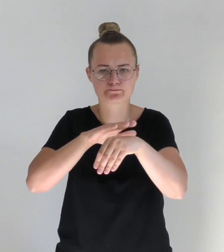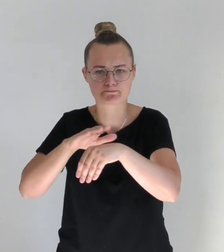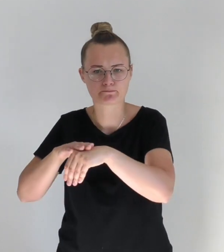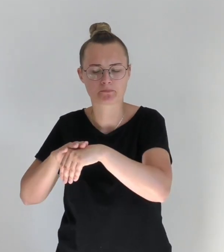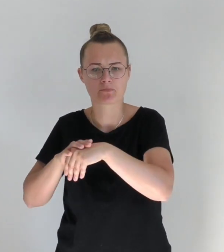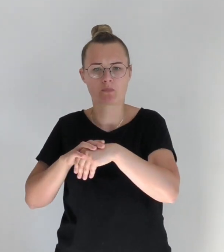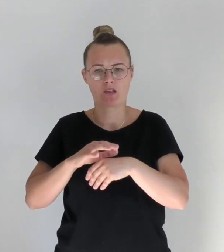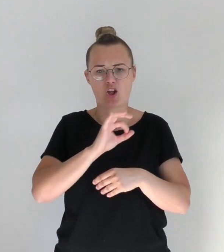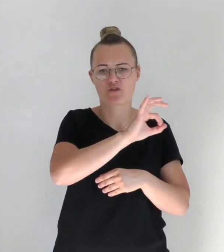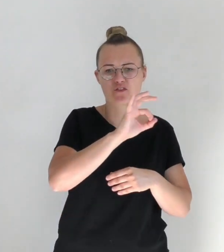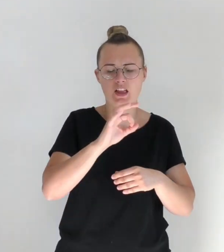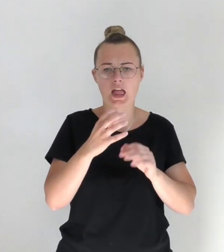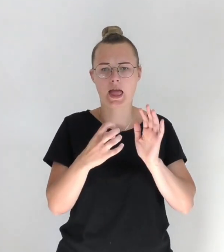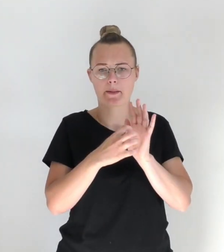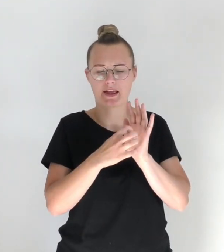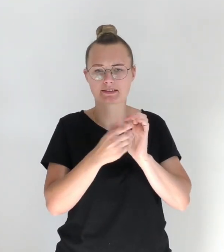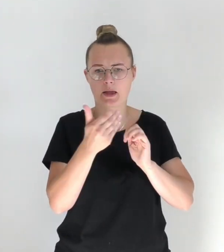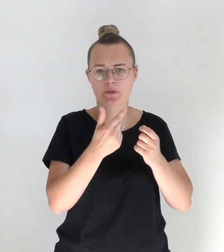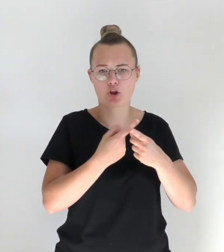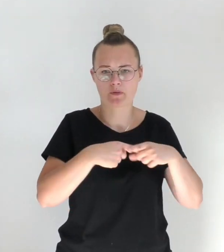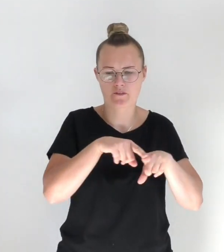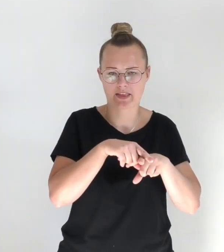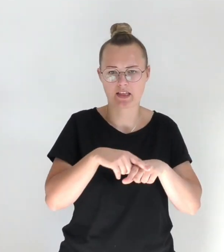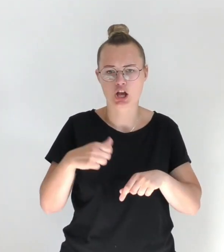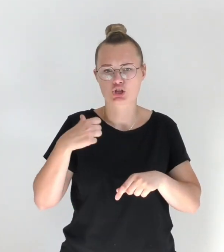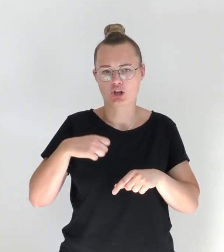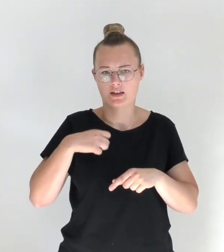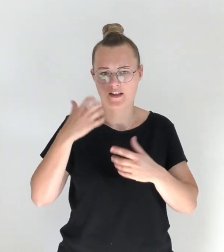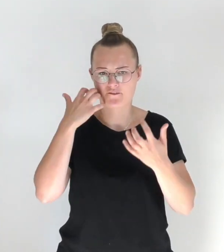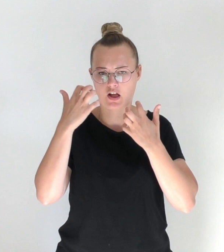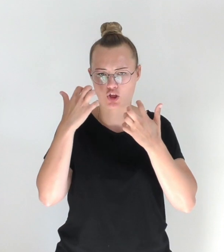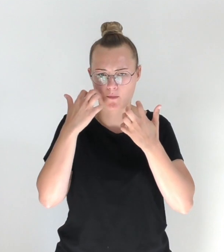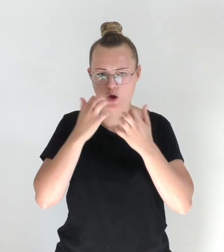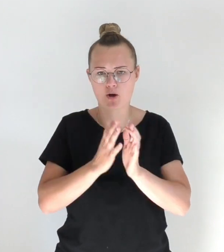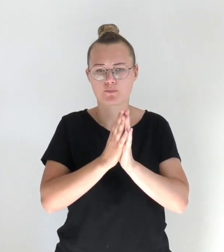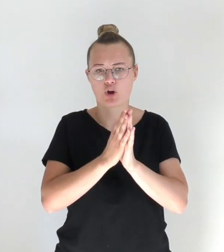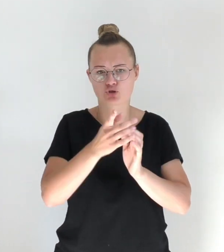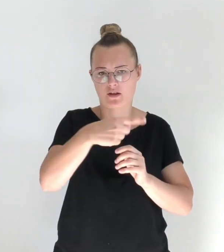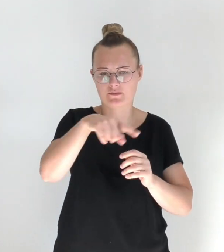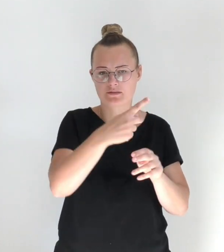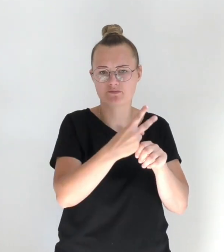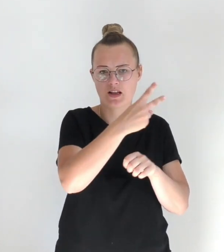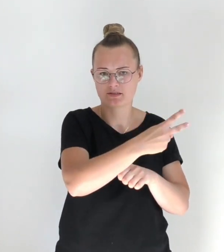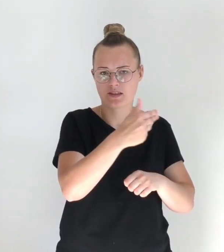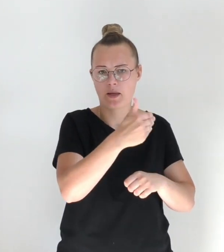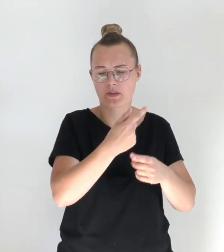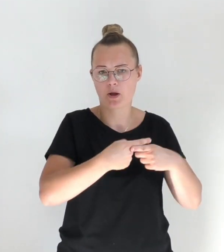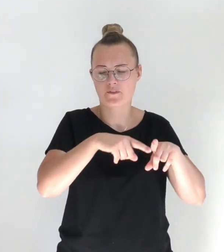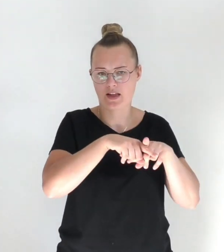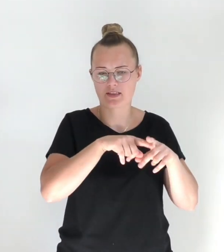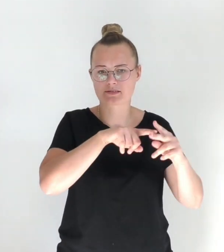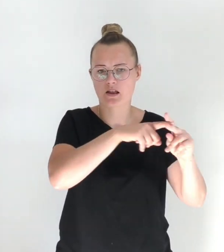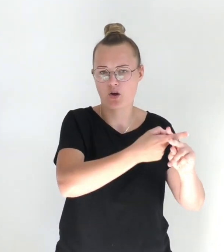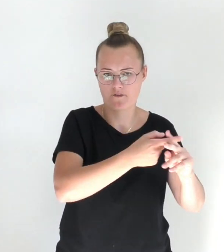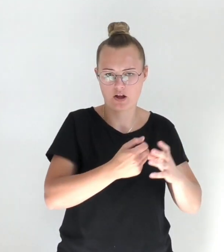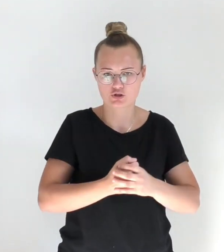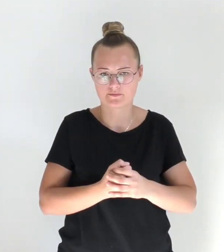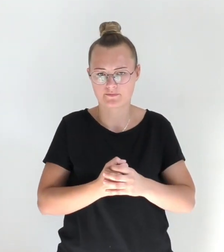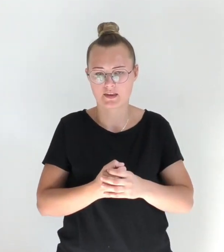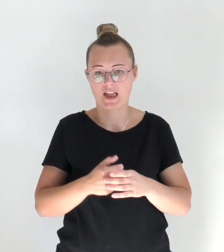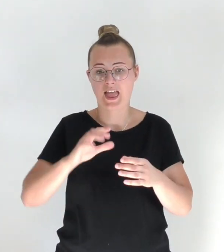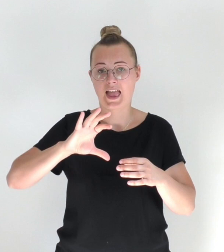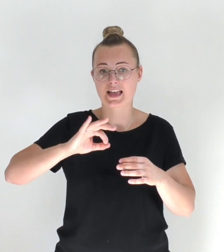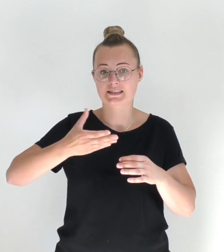że w skrzynce odbiorczej mObywatel czeka wiadomość i proszą o zalogowanie się.